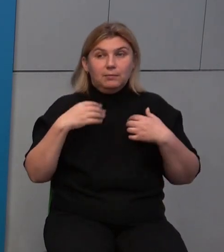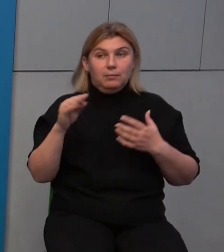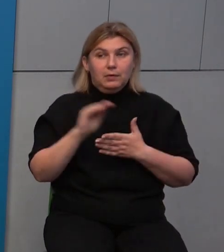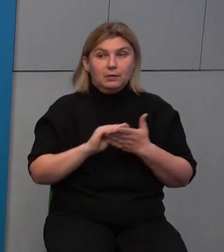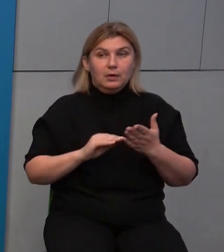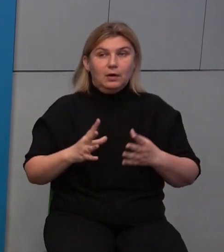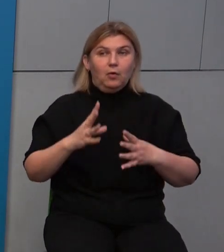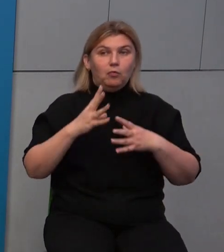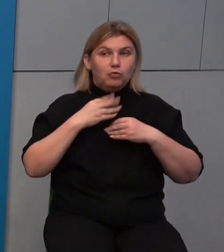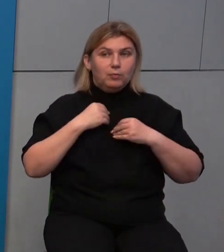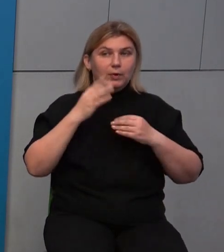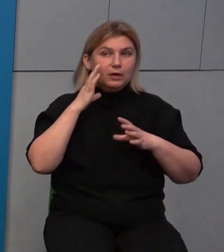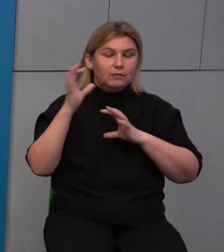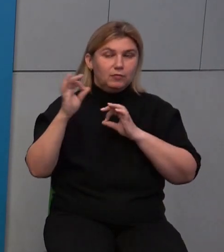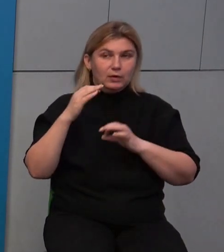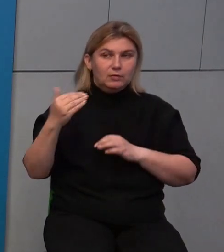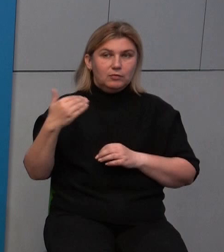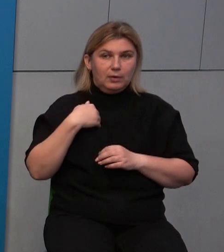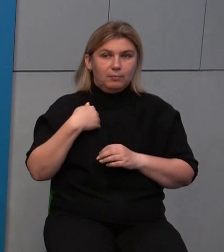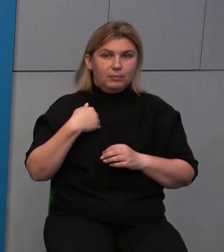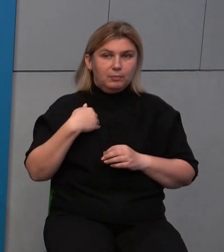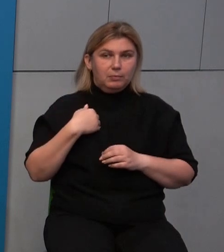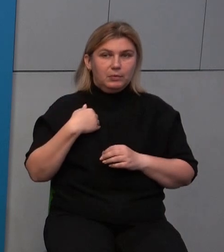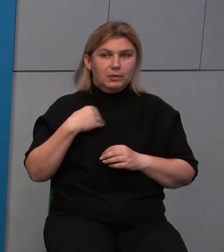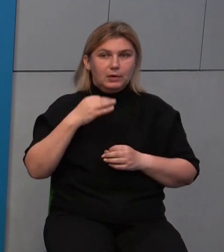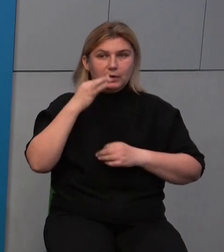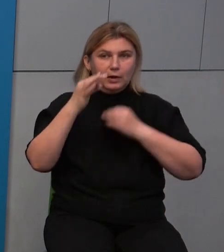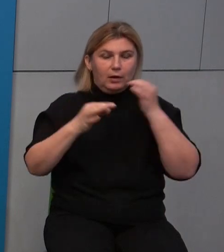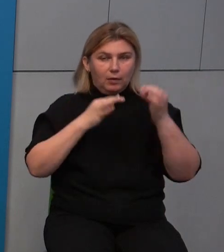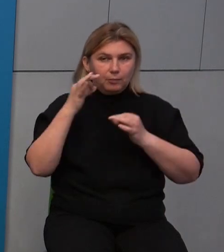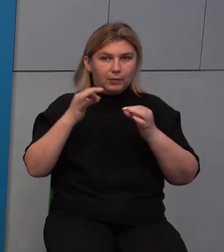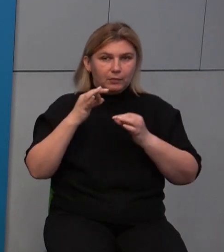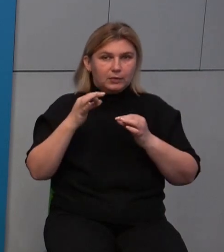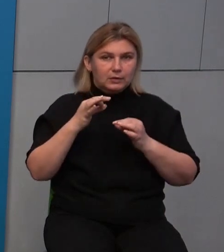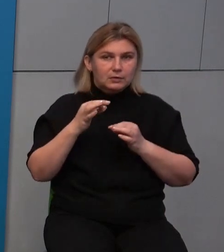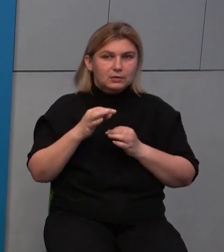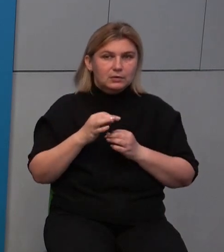tę informację o tym, że była koniunktura na opowieści science fiction w latach 50.